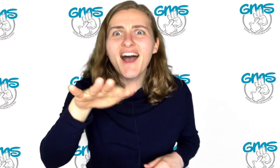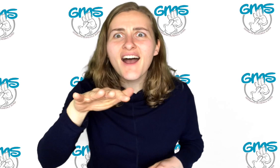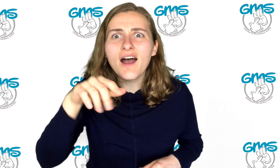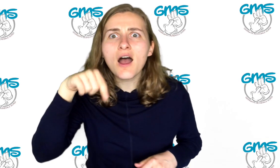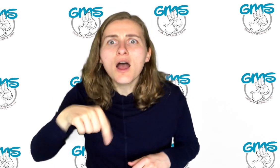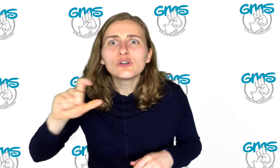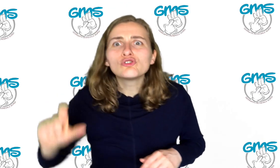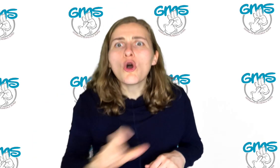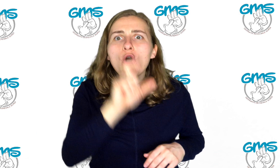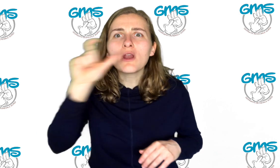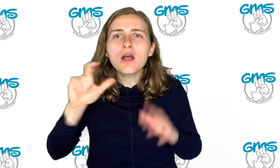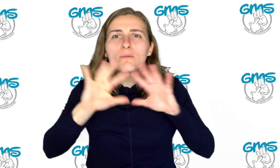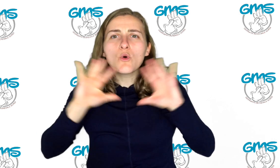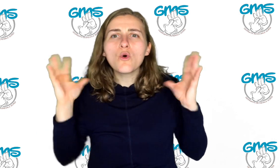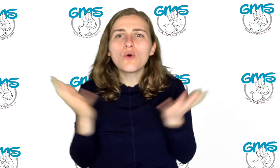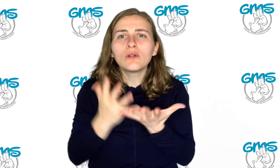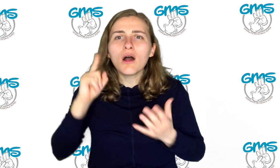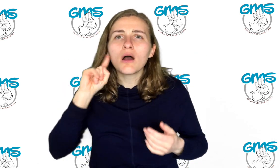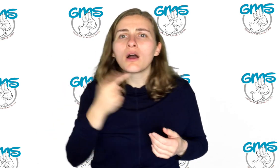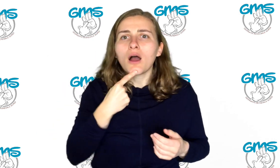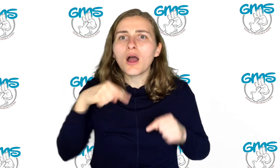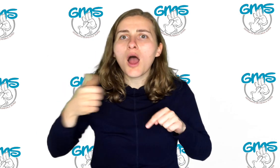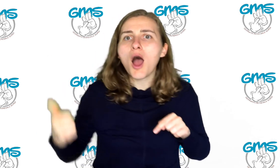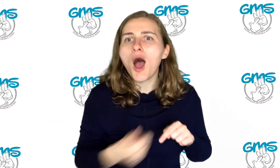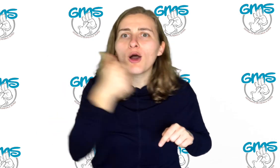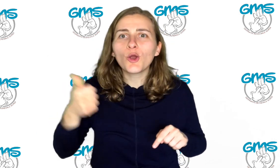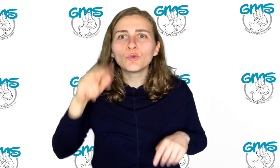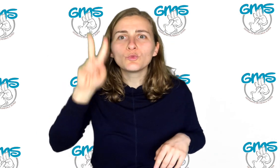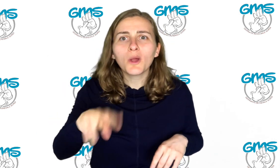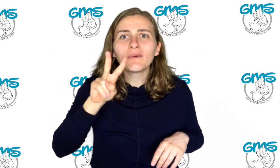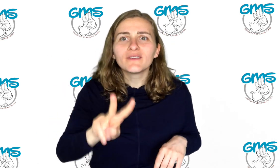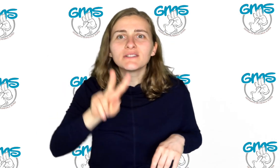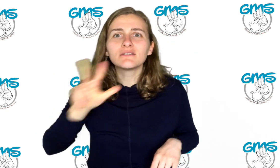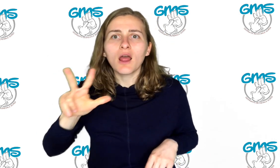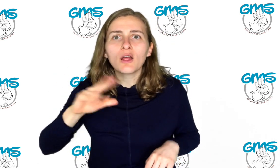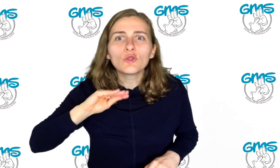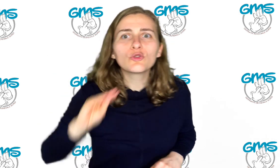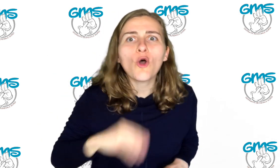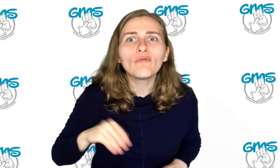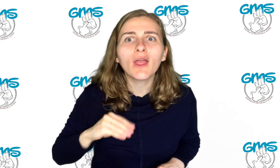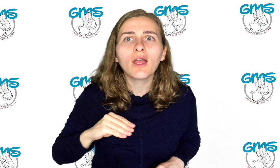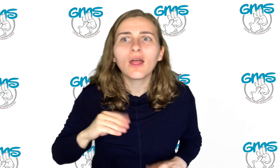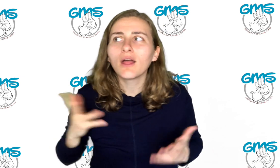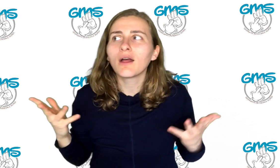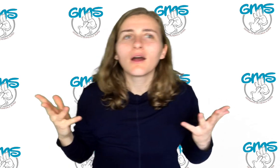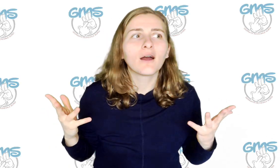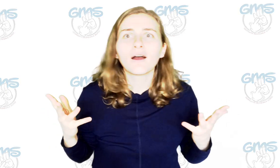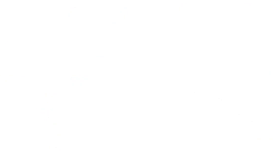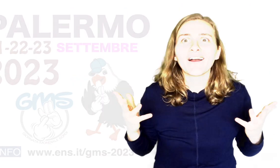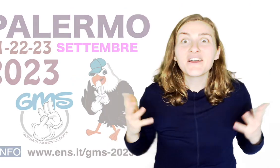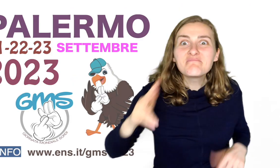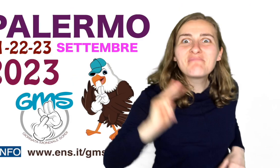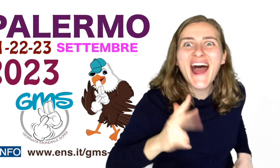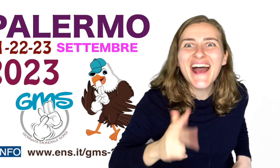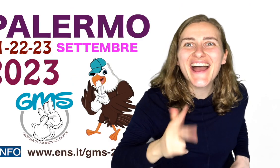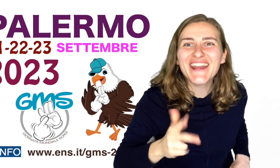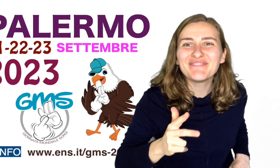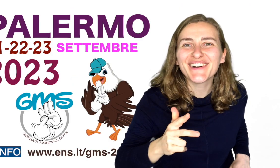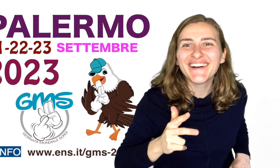La Giornata Mondiale del Sordo 2023 sarà a Palermo!